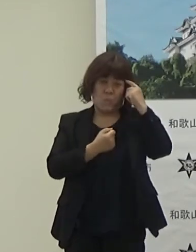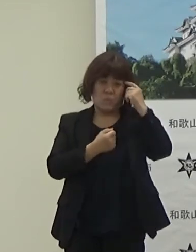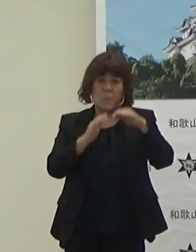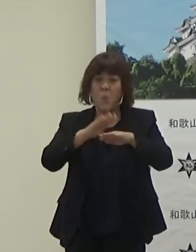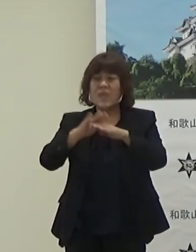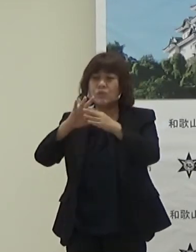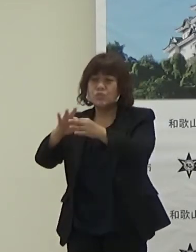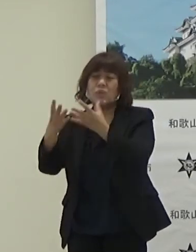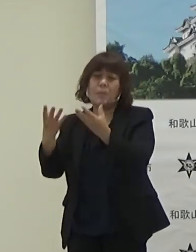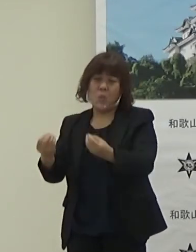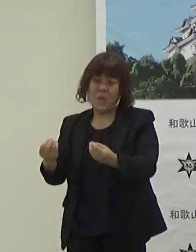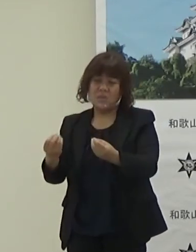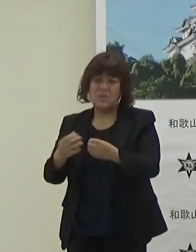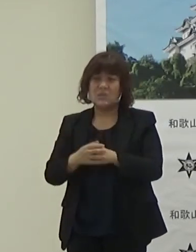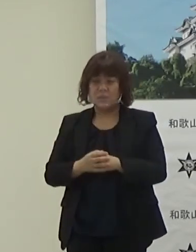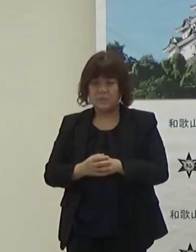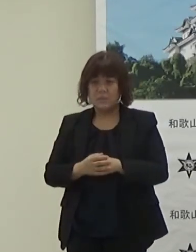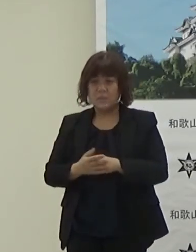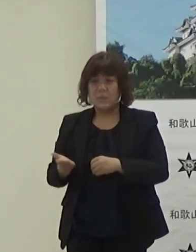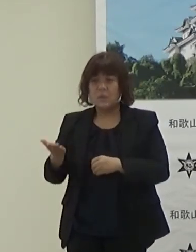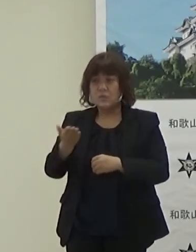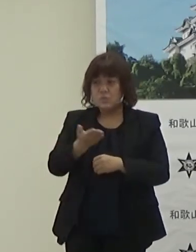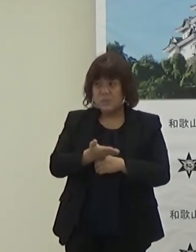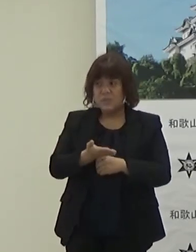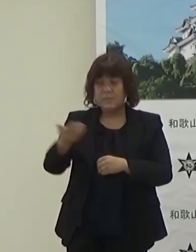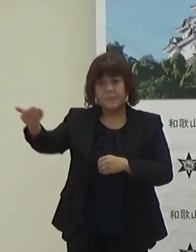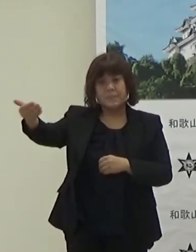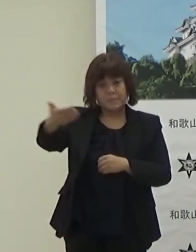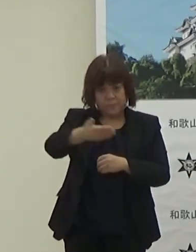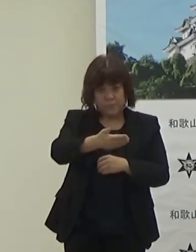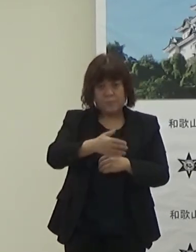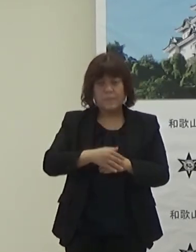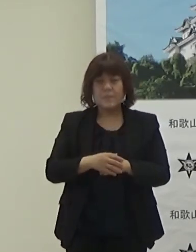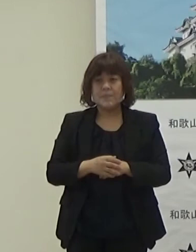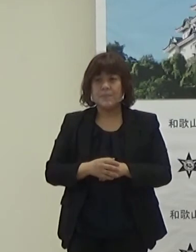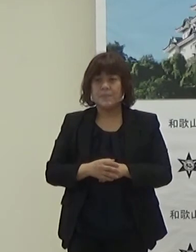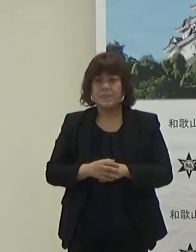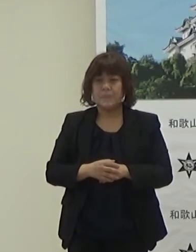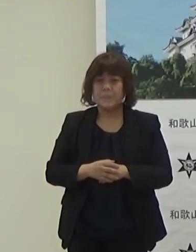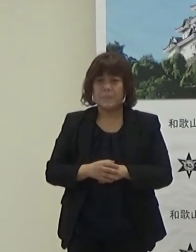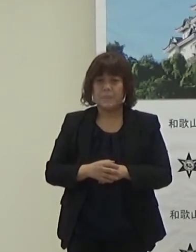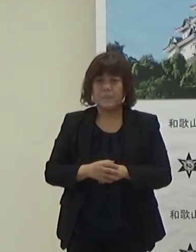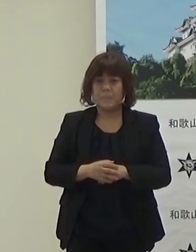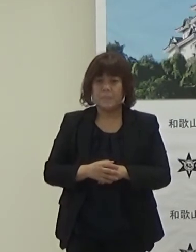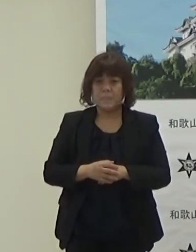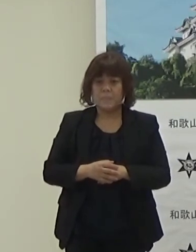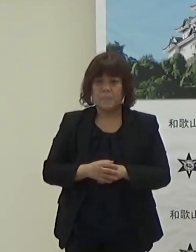あとごめんなさいまた話変わりますけれども六十谷水管橋のことは